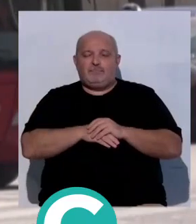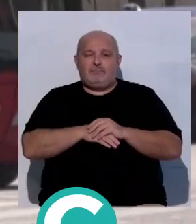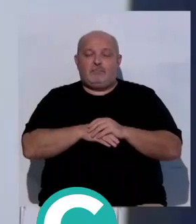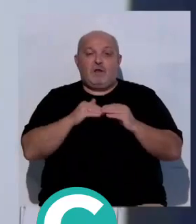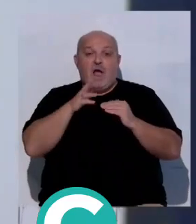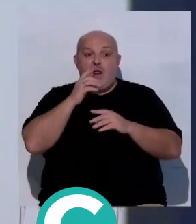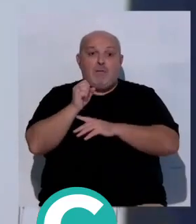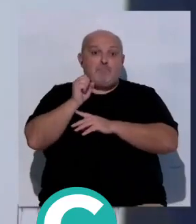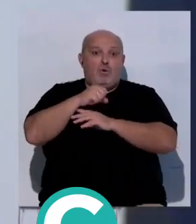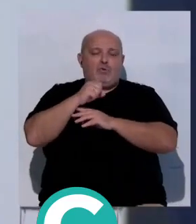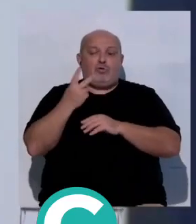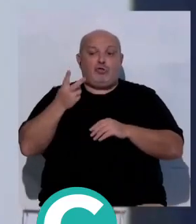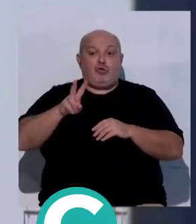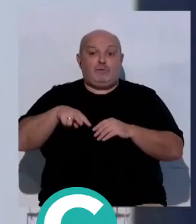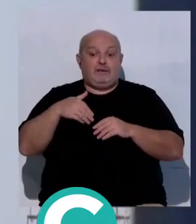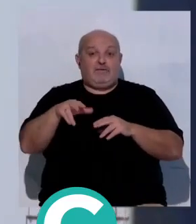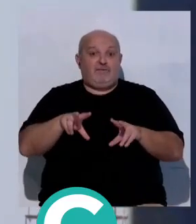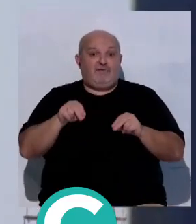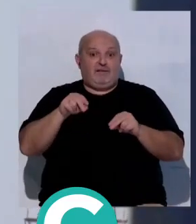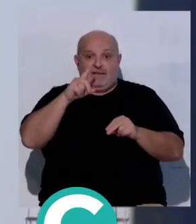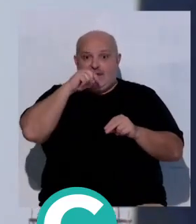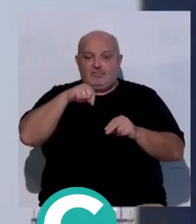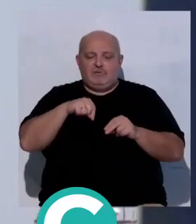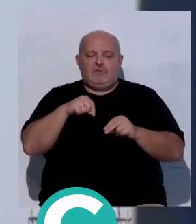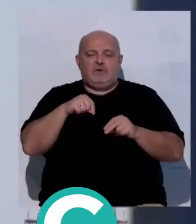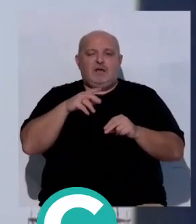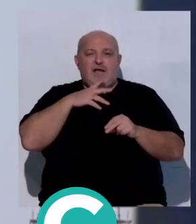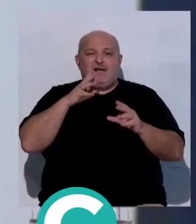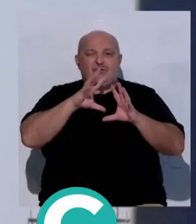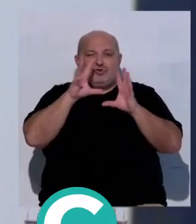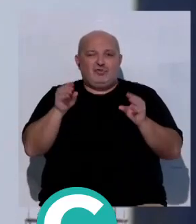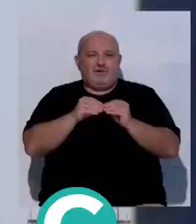ahora a dos meses de concluir el ejercicio el número de escalas en Cadiz hasta octubre